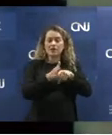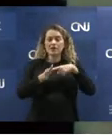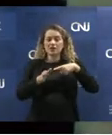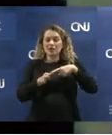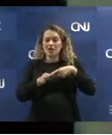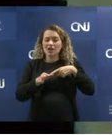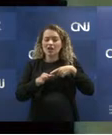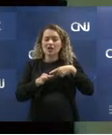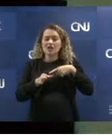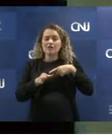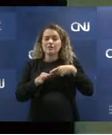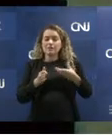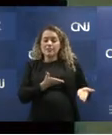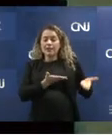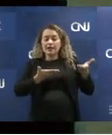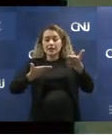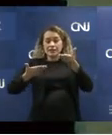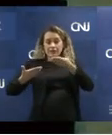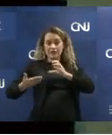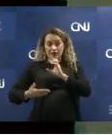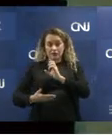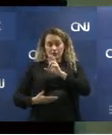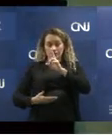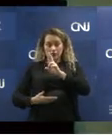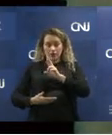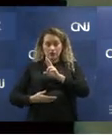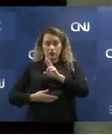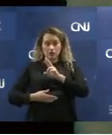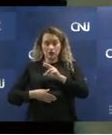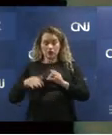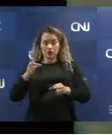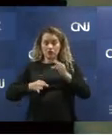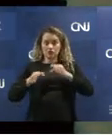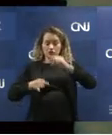levada a cabo pela Corregedoria Geral de Justiça do Estado do Amazonas